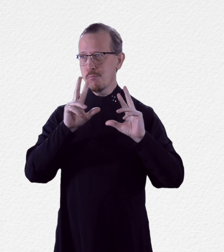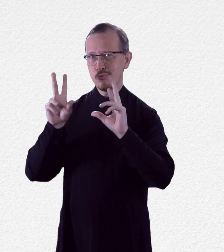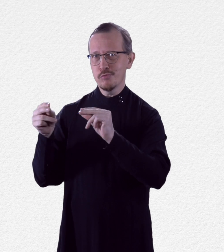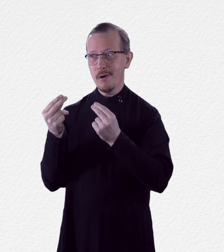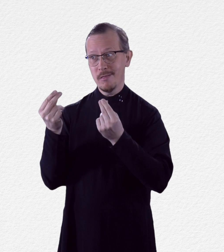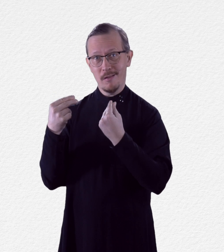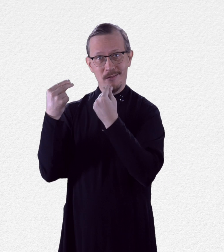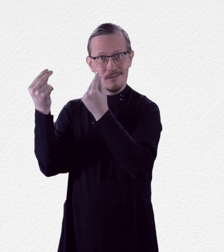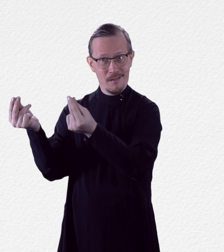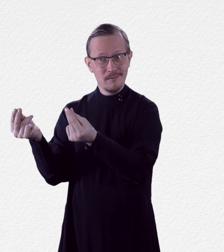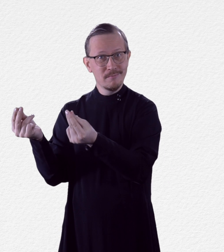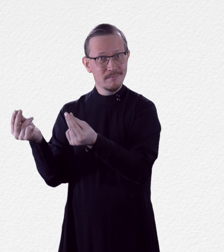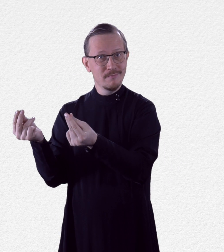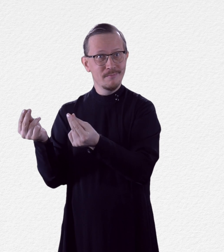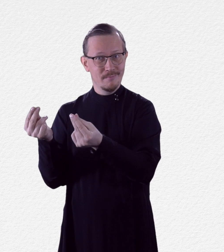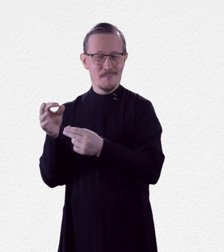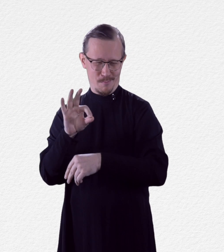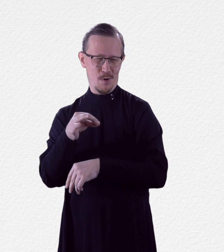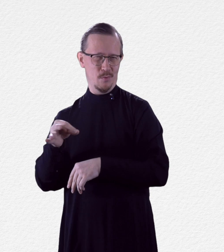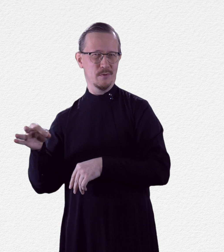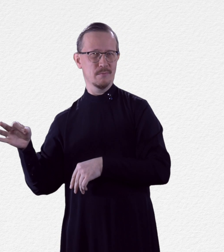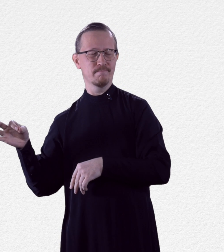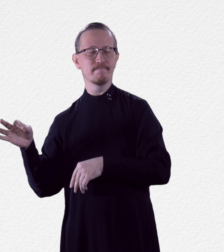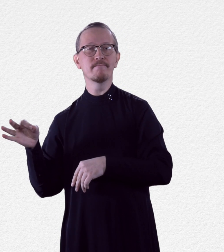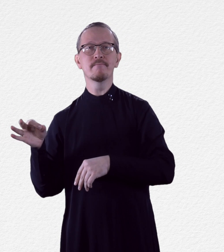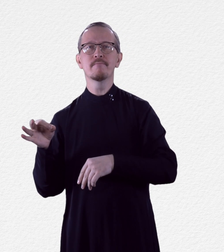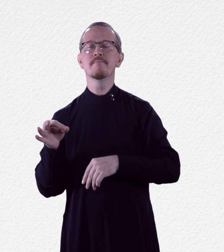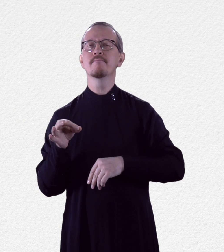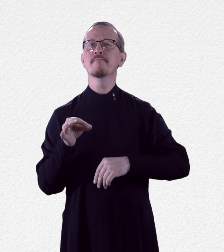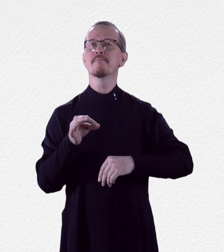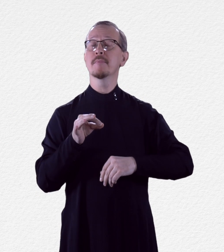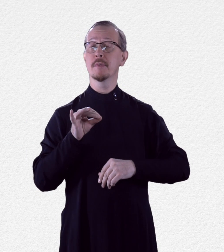и обещали дать ему сребреники.